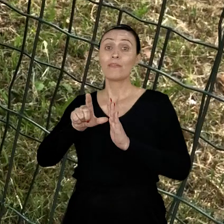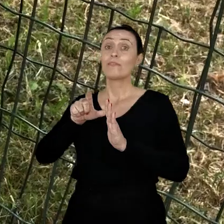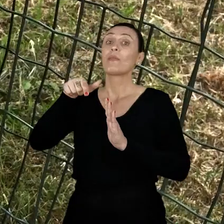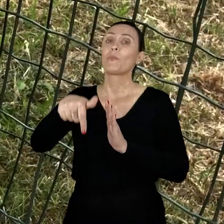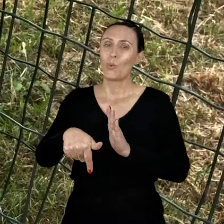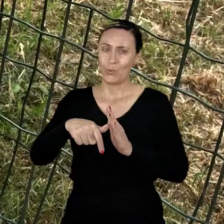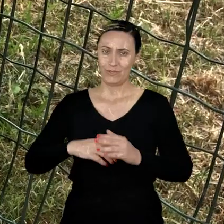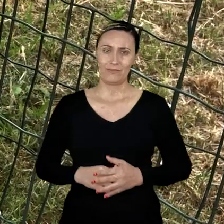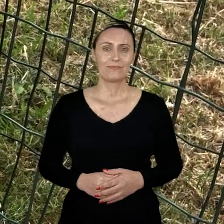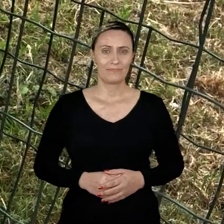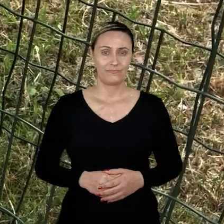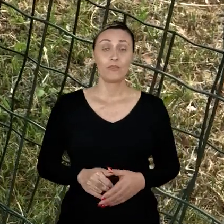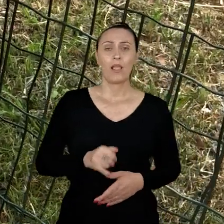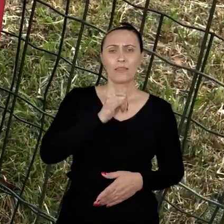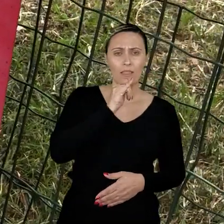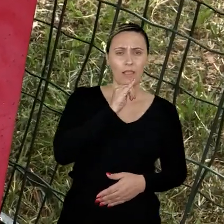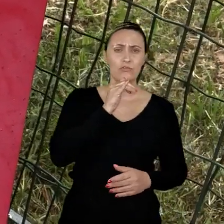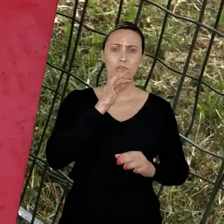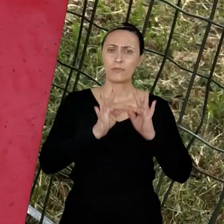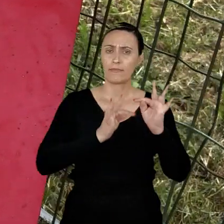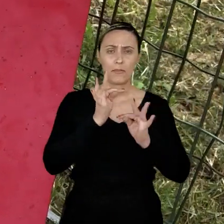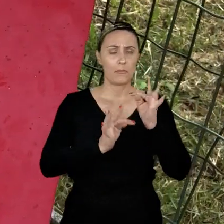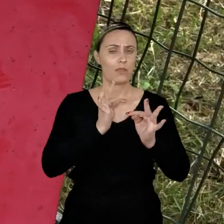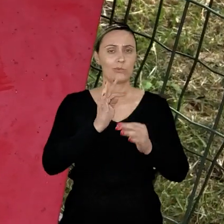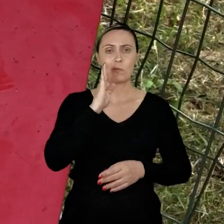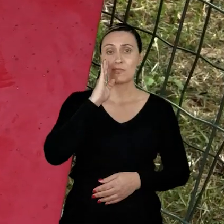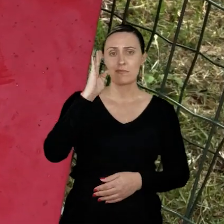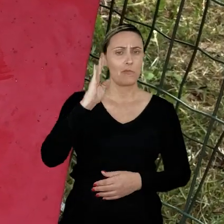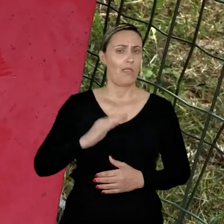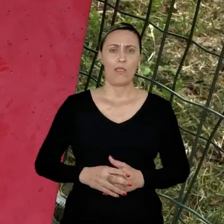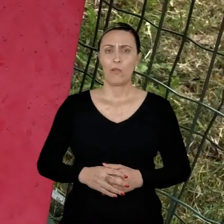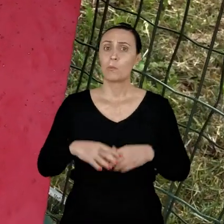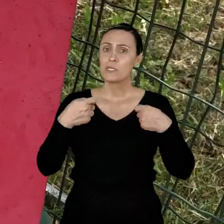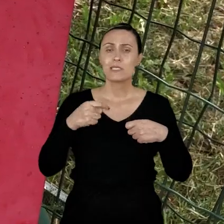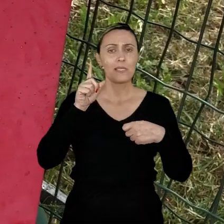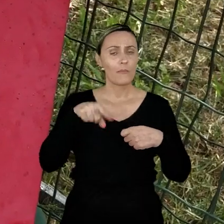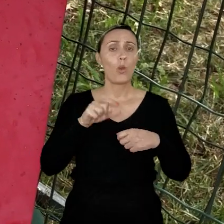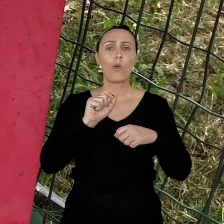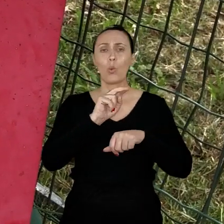A testagem e o tratamento são vitais e também são formas de prevenção. E o melhor de tudo.